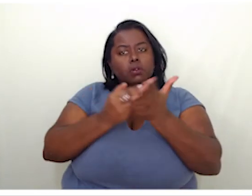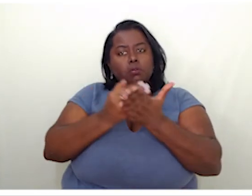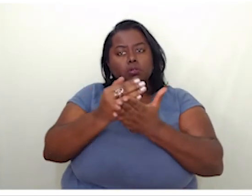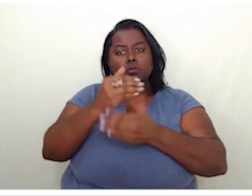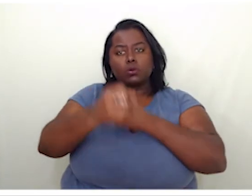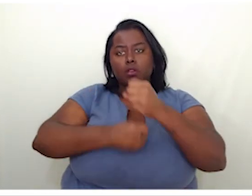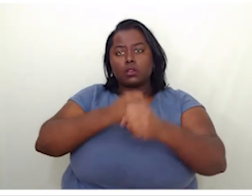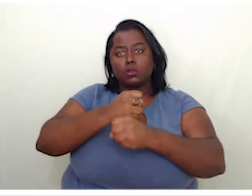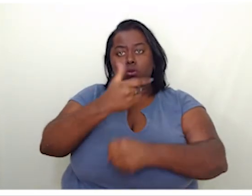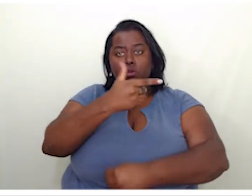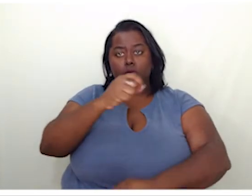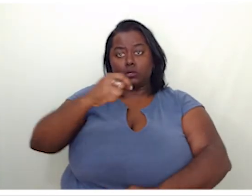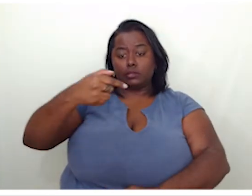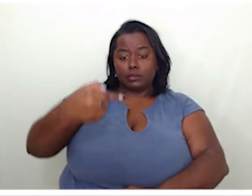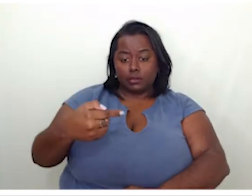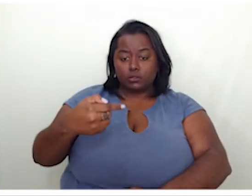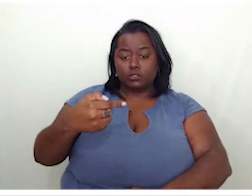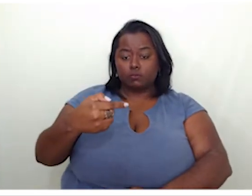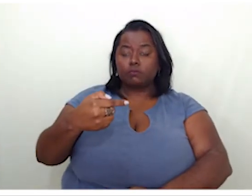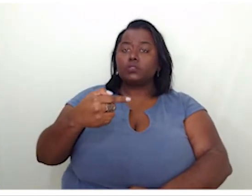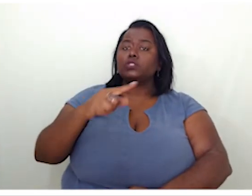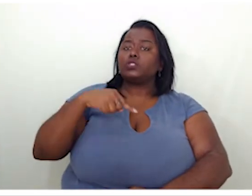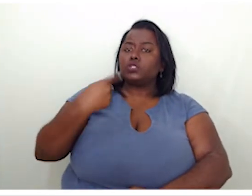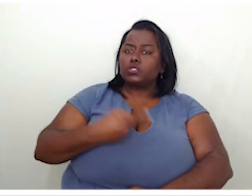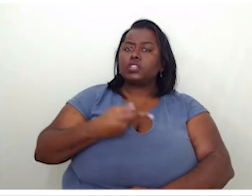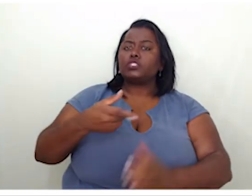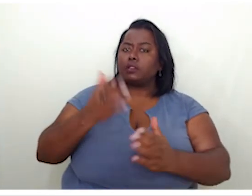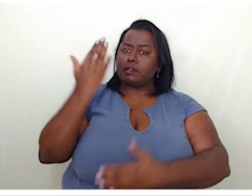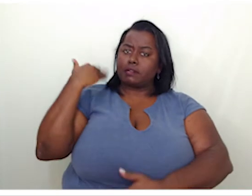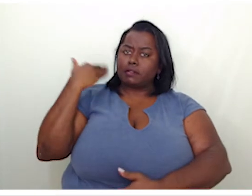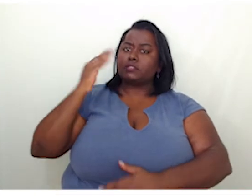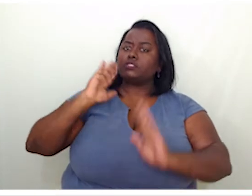Ahora, si estamos pensando en la fase preliminar de investigación,